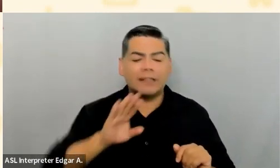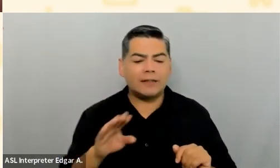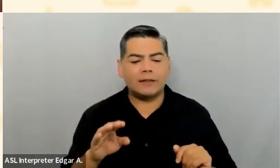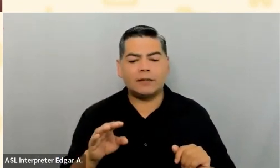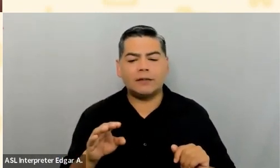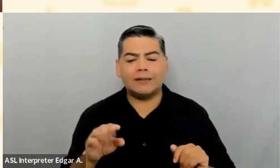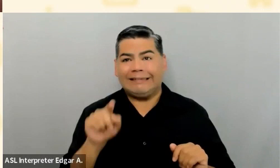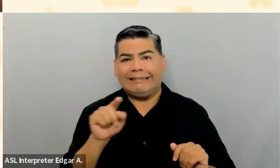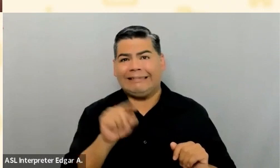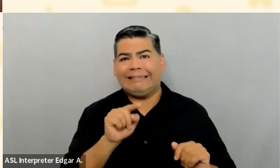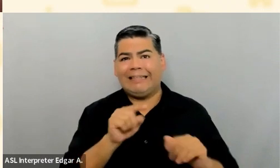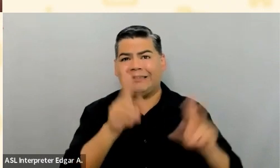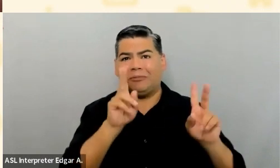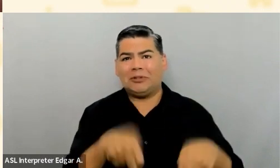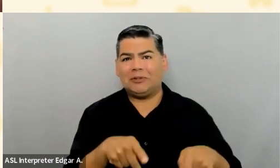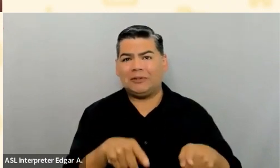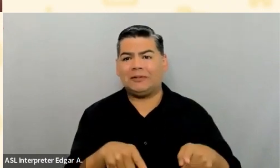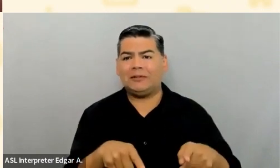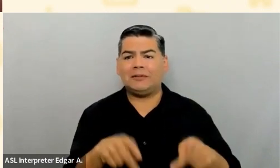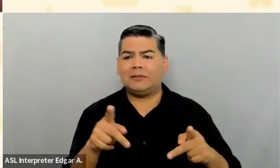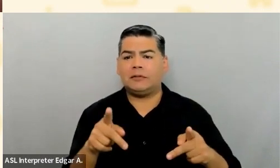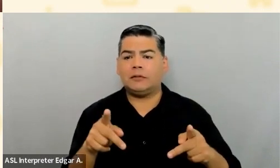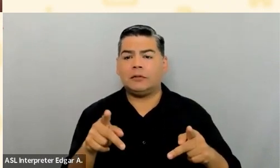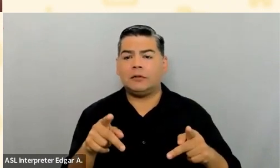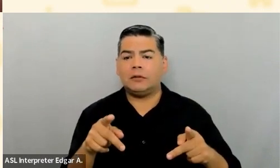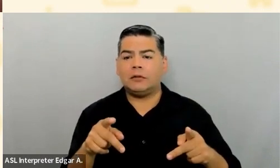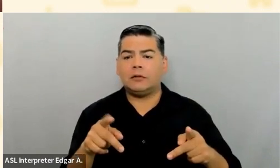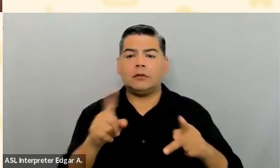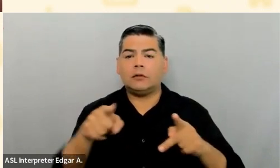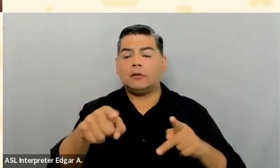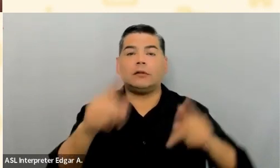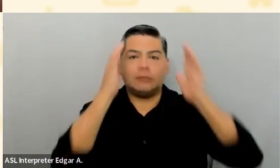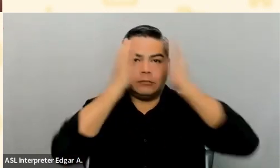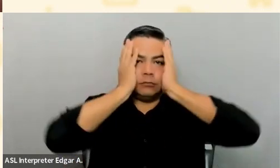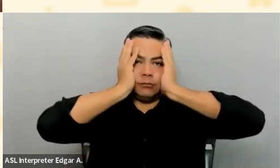esta persona muestra sus manos en la cabeza mirando su pantalla